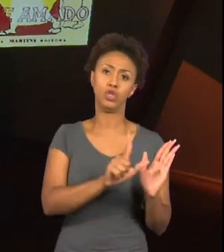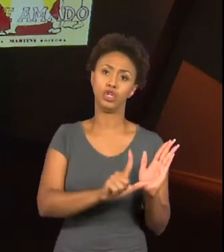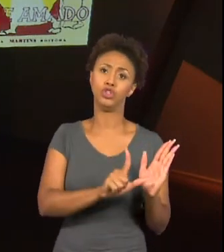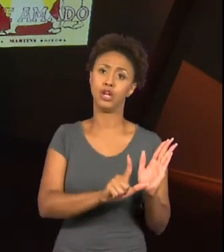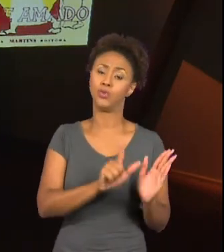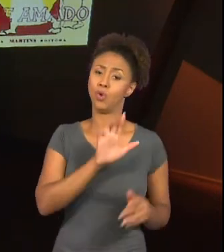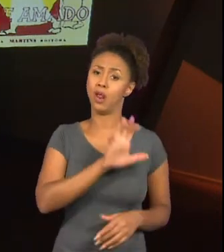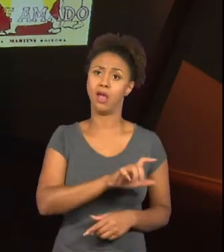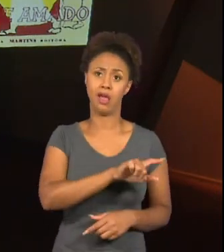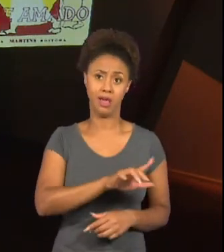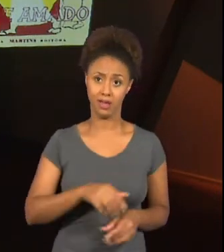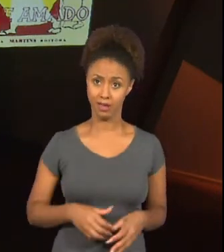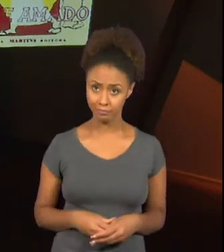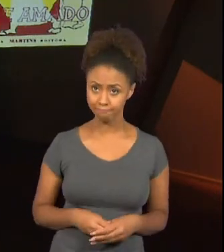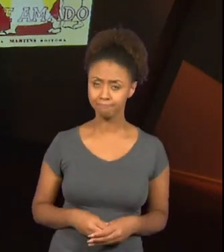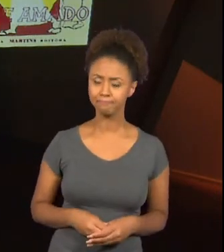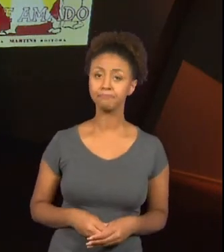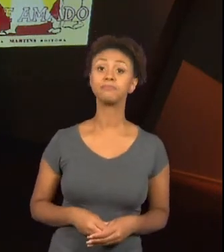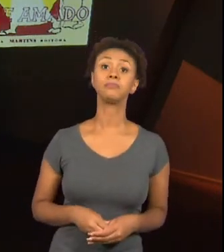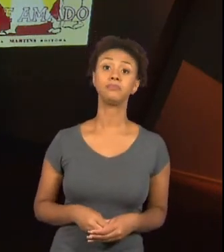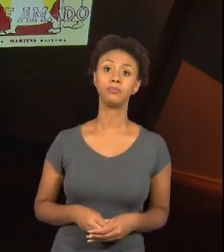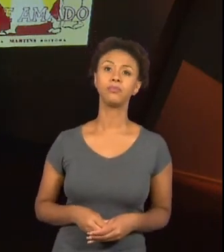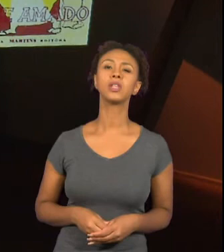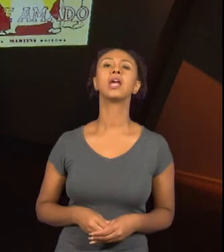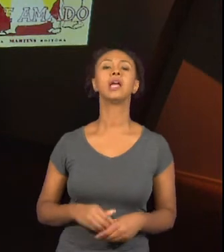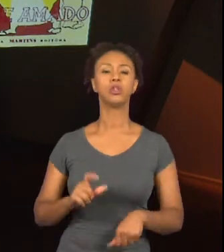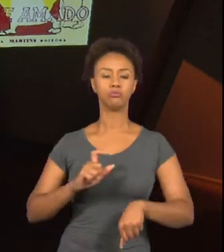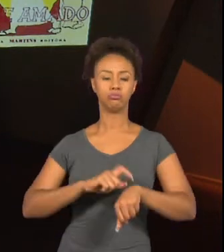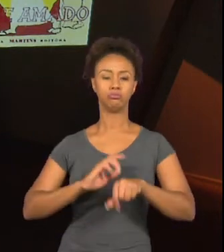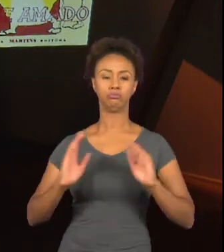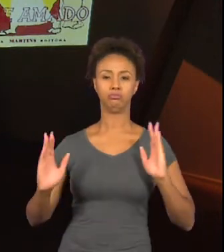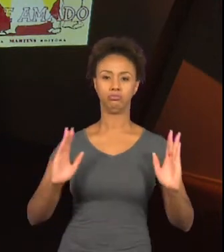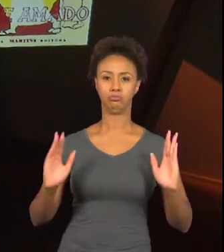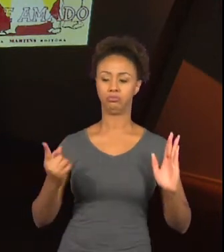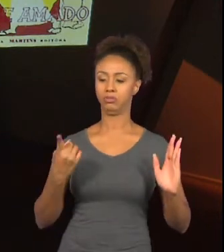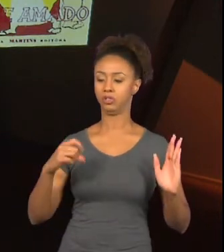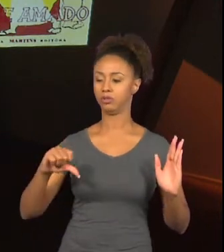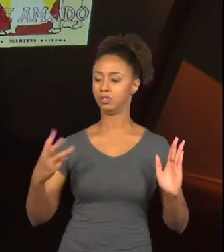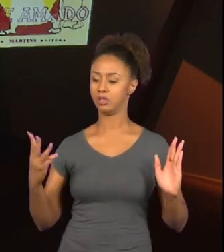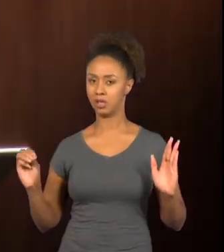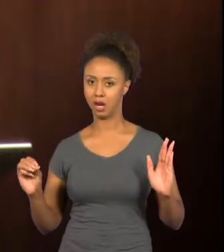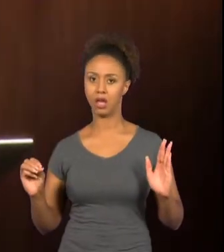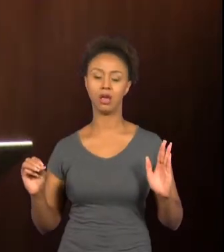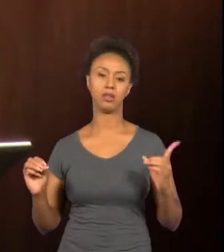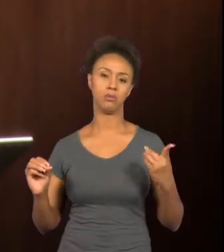ESSA GERAÇÃO DE 30 E 40 TAMBÉM SE DEBRUÇOU MUITO